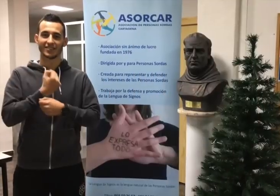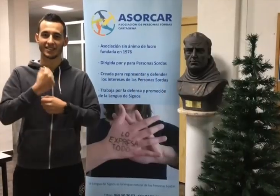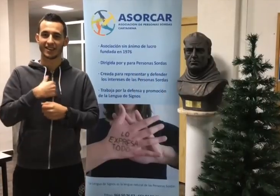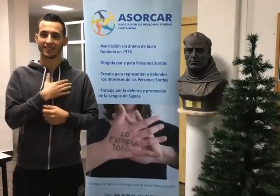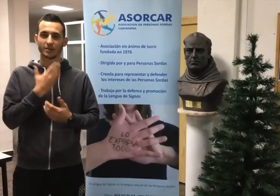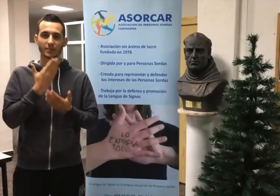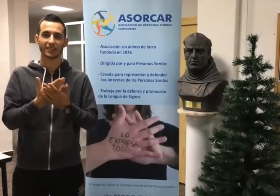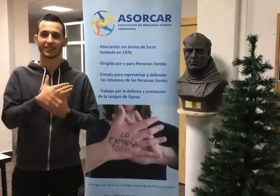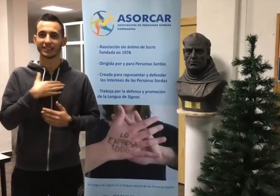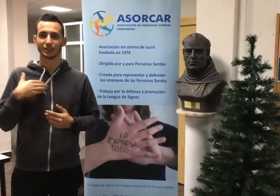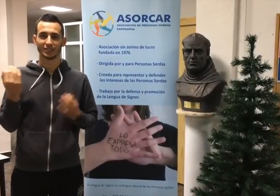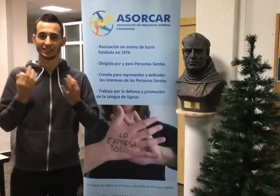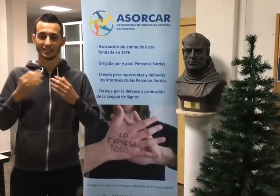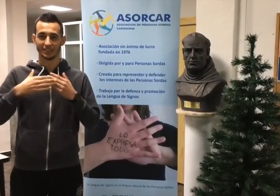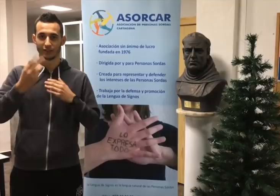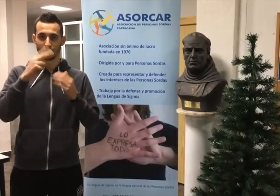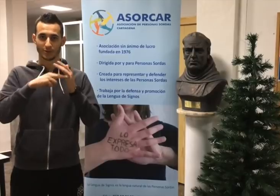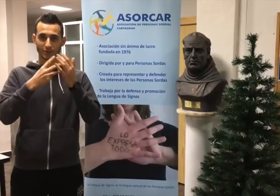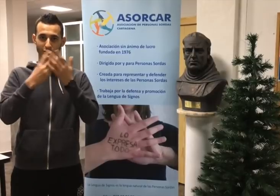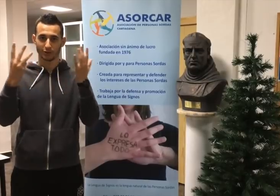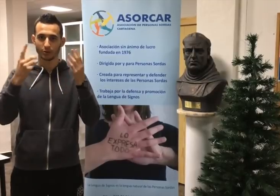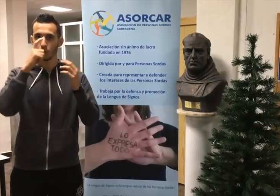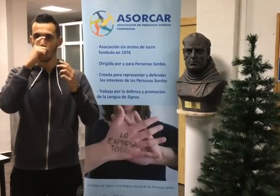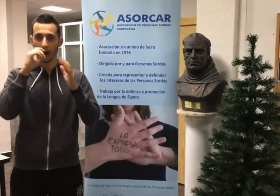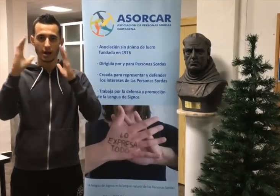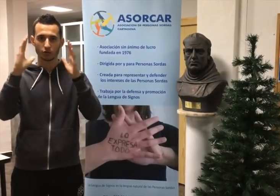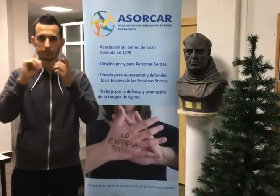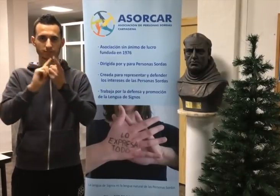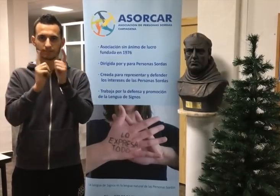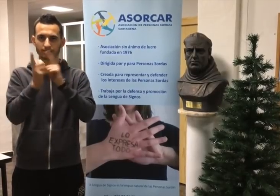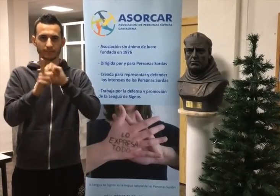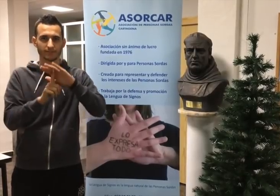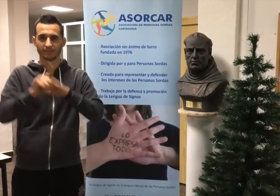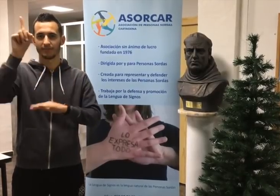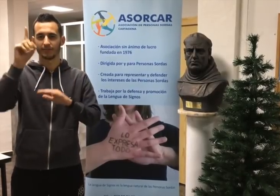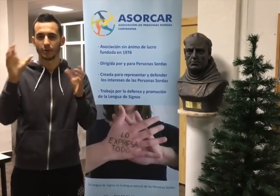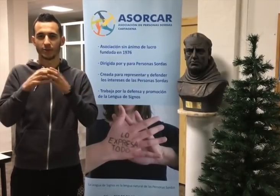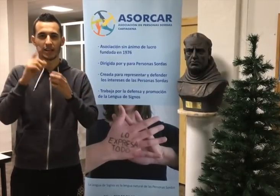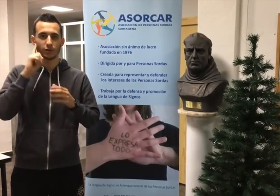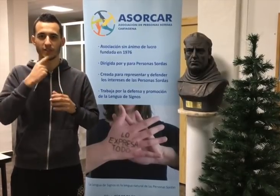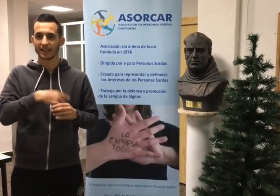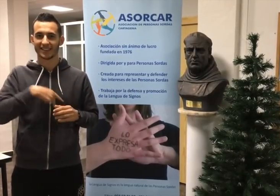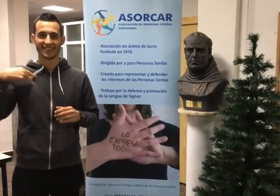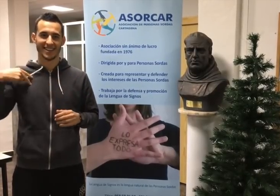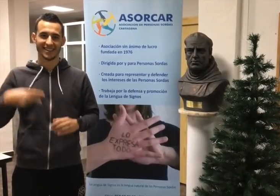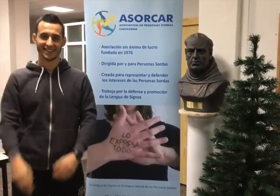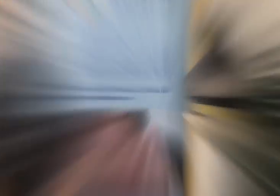Para estas navidades deseo que con la llegada del 2018 sea un año de cambios para la comunidad sorda en general.